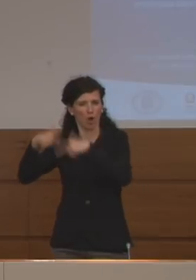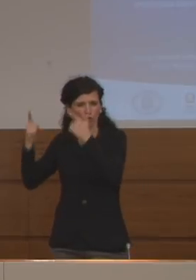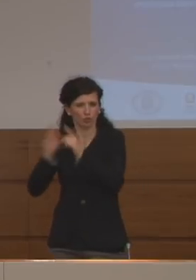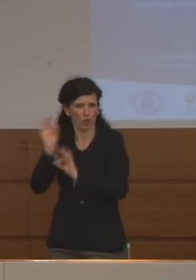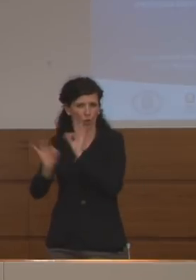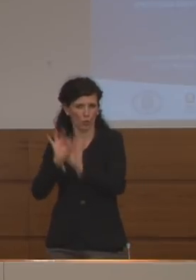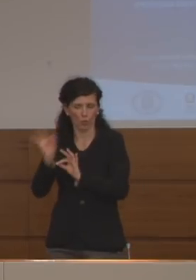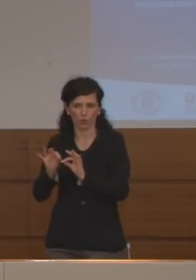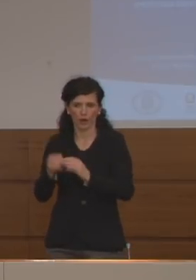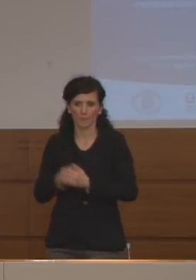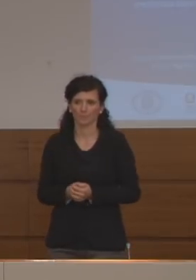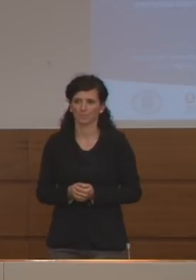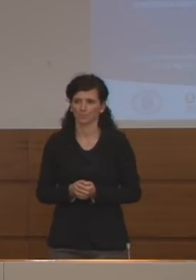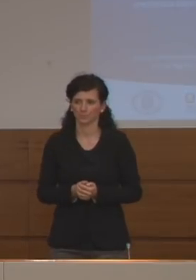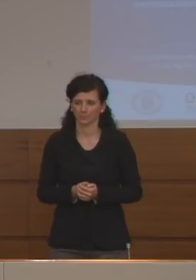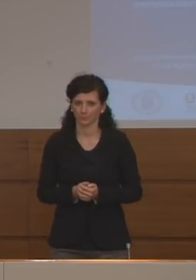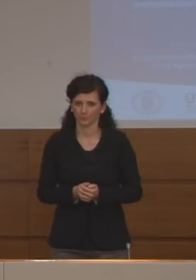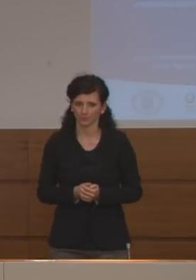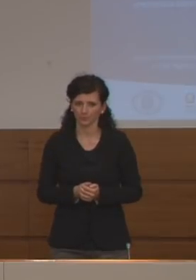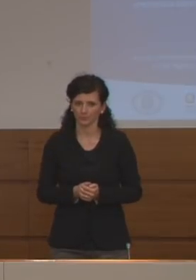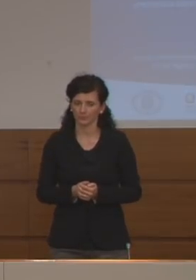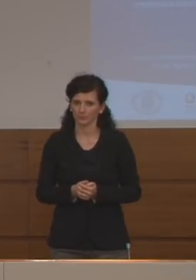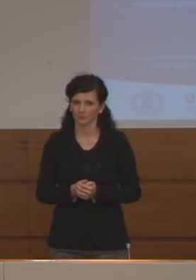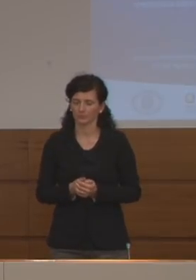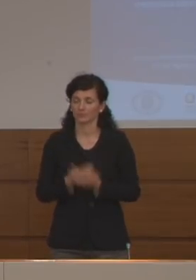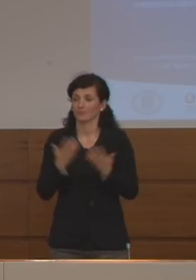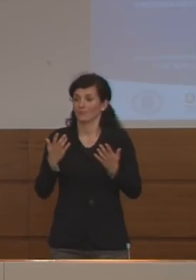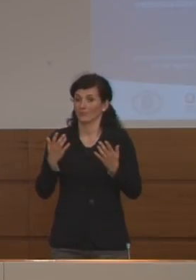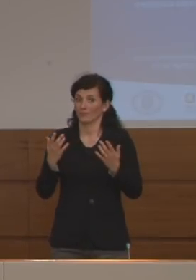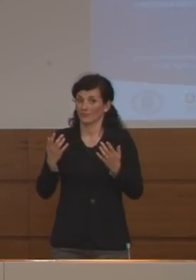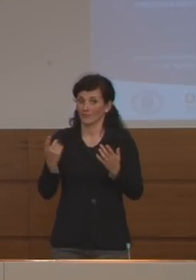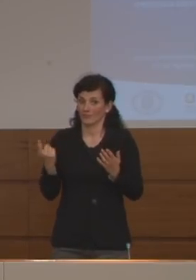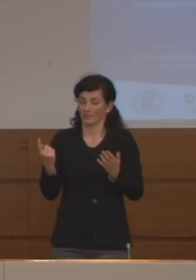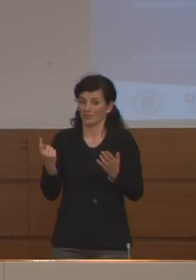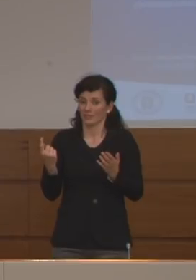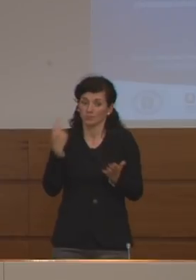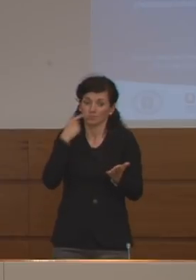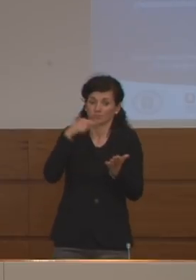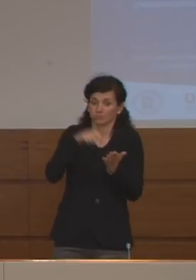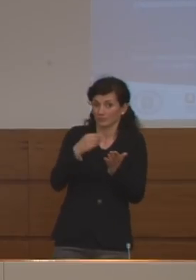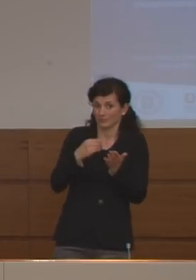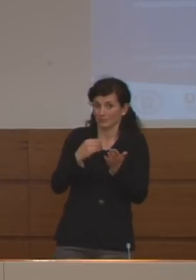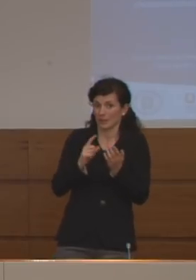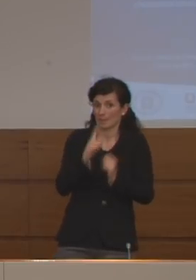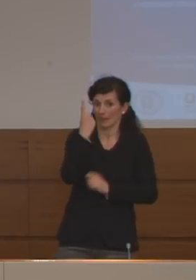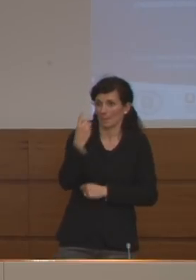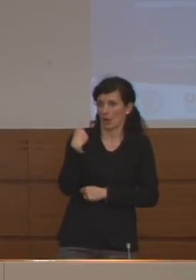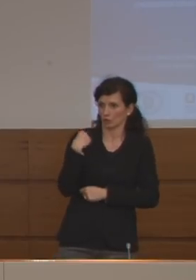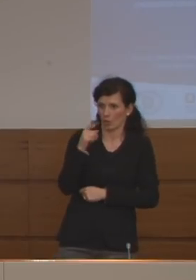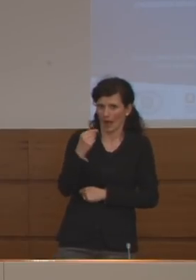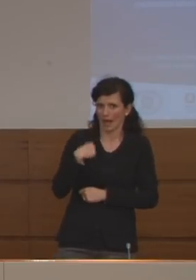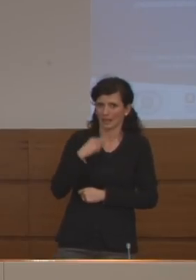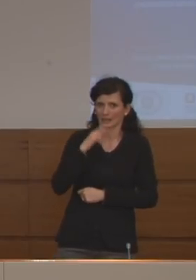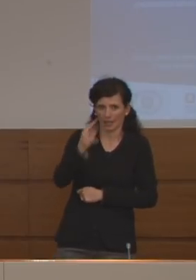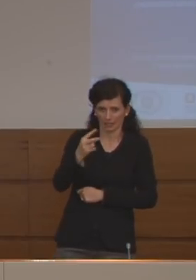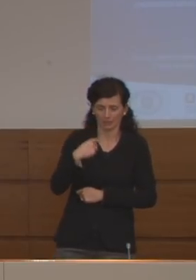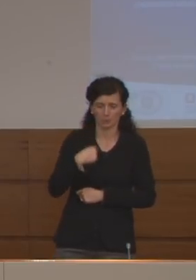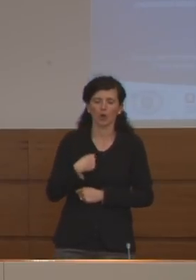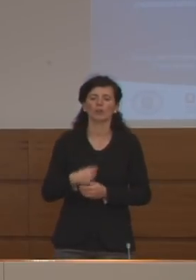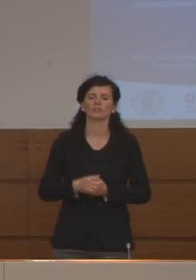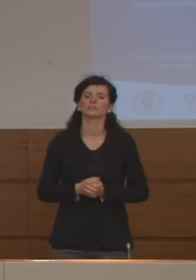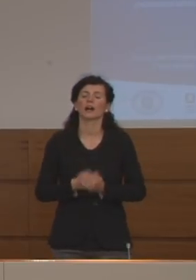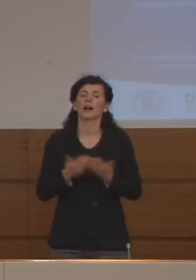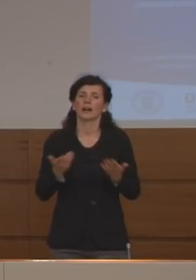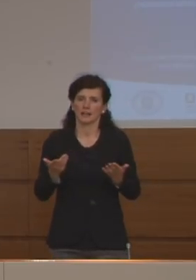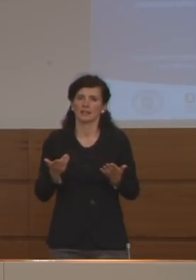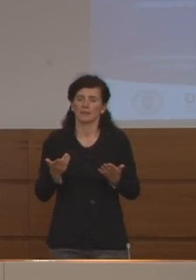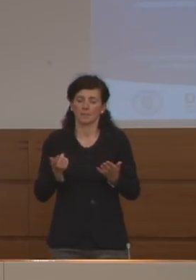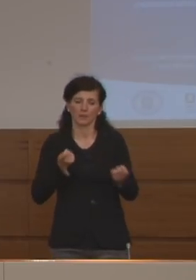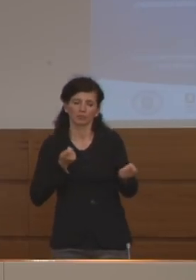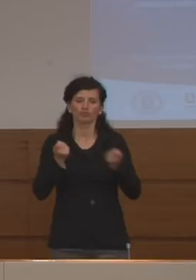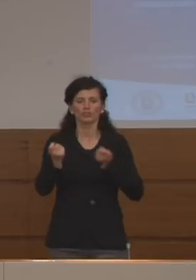Vengo alla prima delle sue due domande, cioè a dire la gestione delle diverse Regioni.